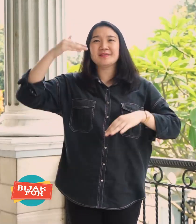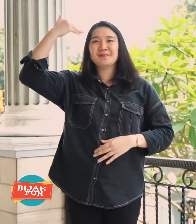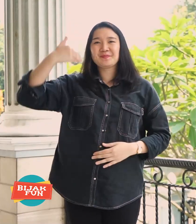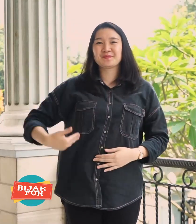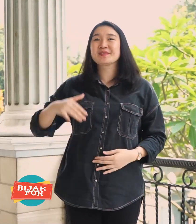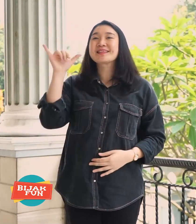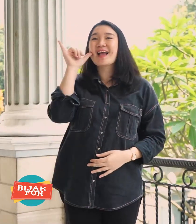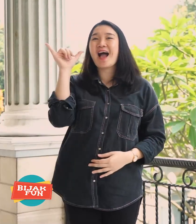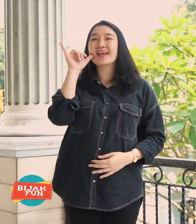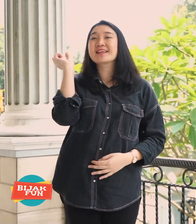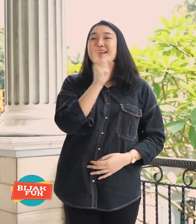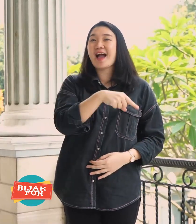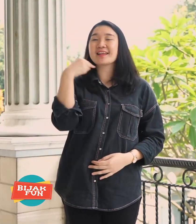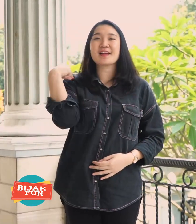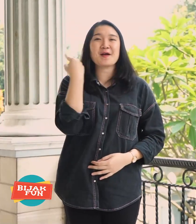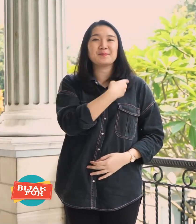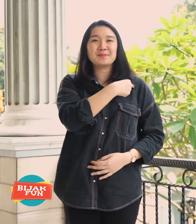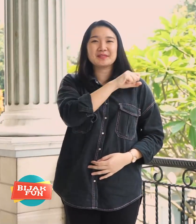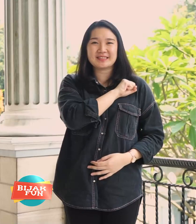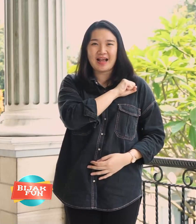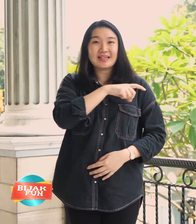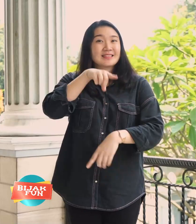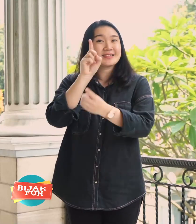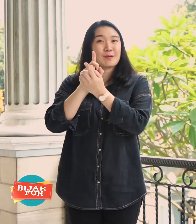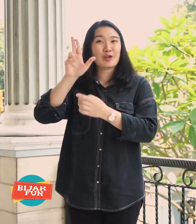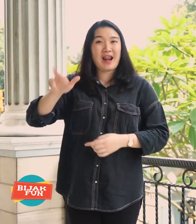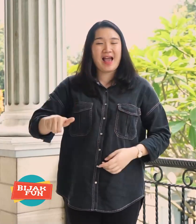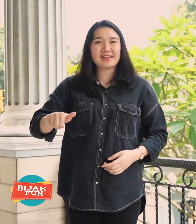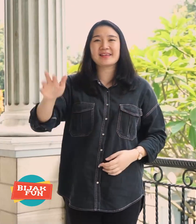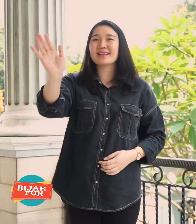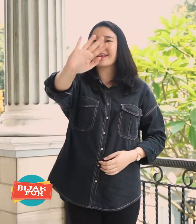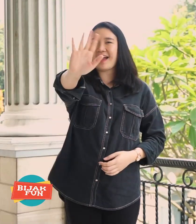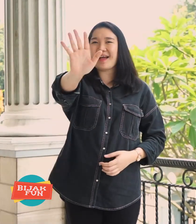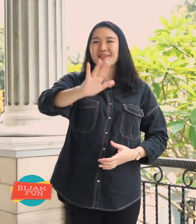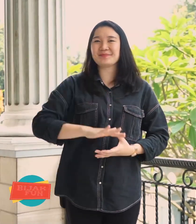Saya Yani dari KamiBijak. Sampai bertemu lagi. Dah!